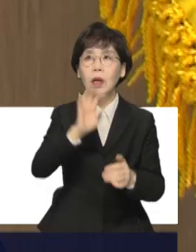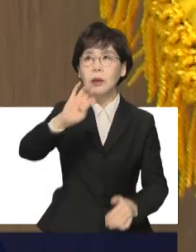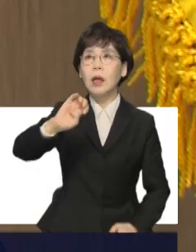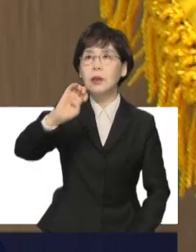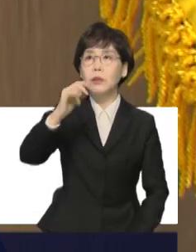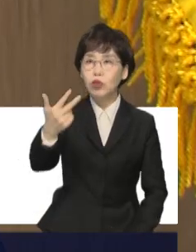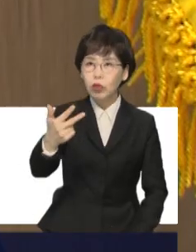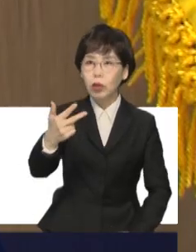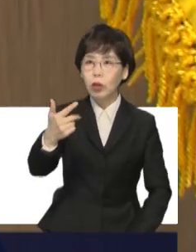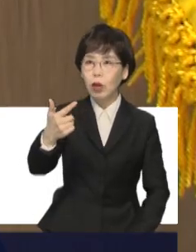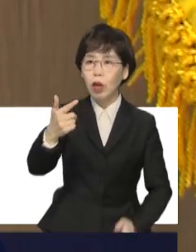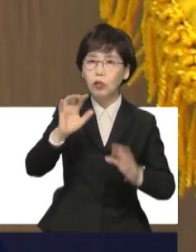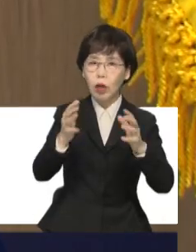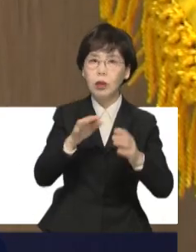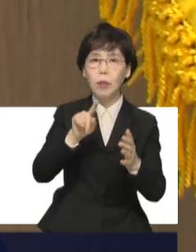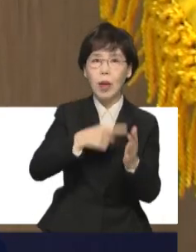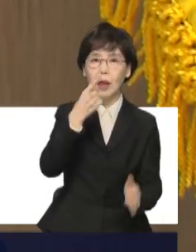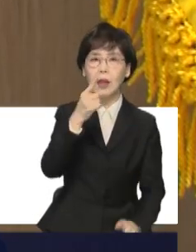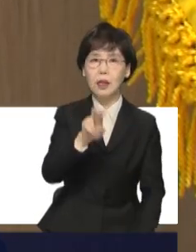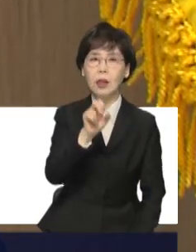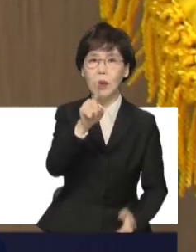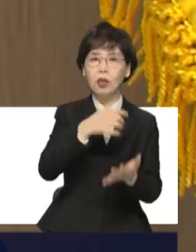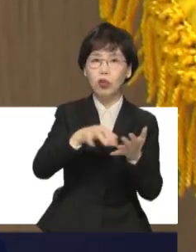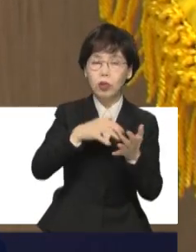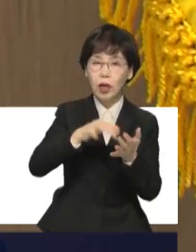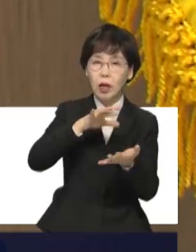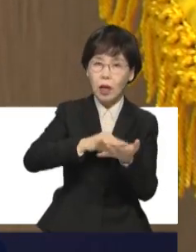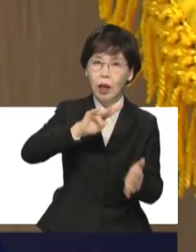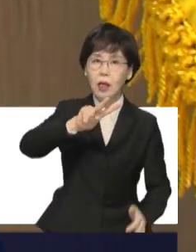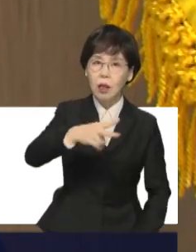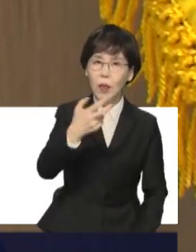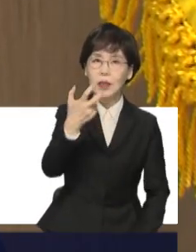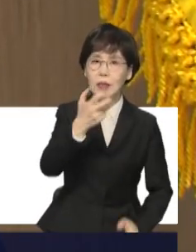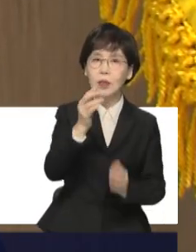국가에서 121건, 약 270조 원 규모로 추산됩니다.